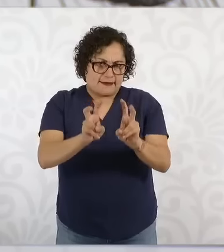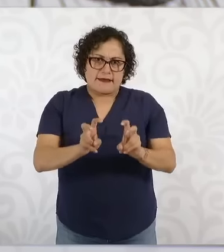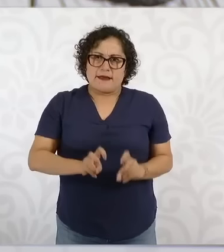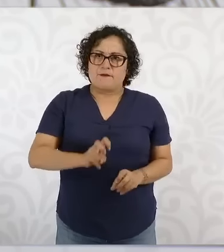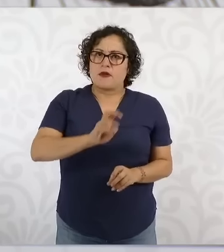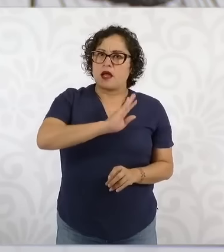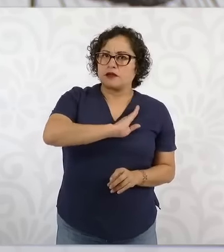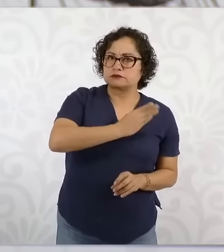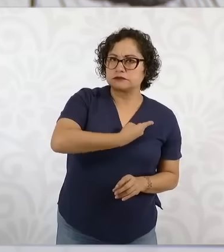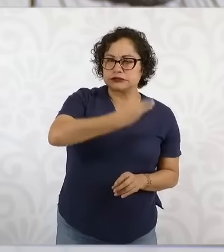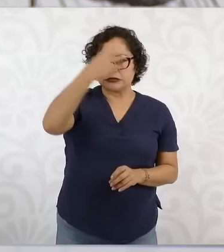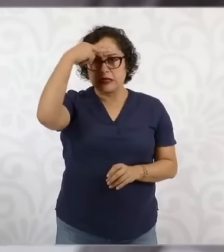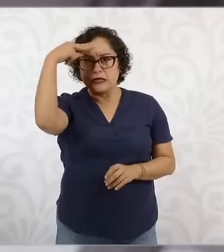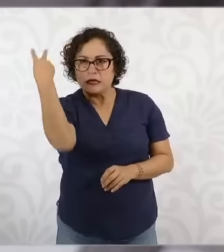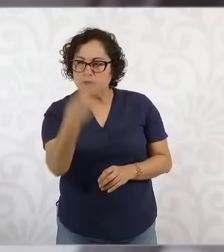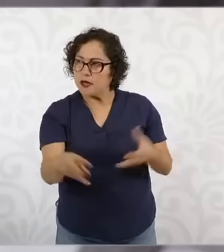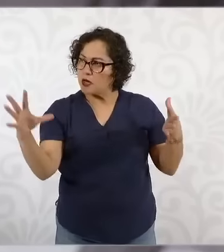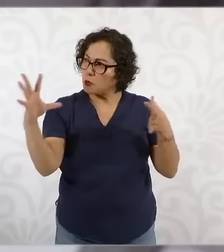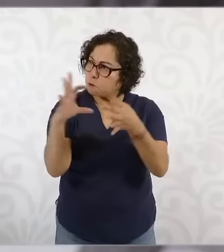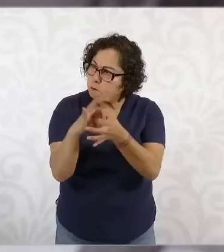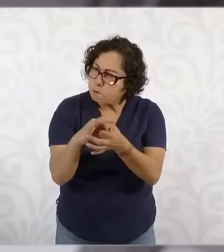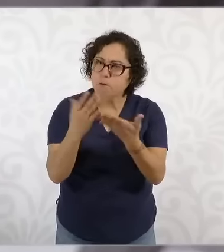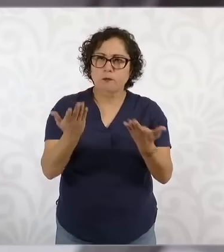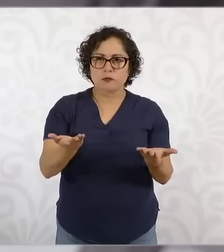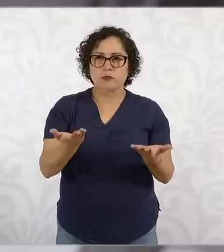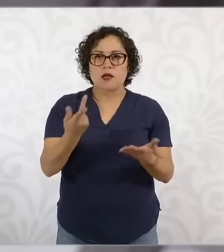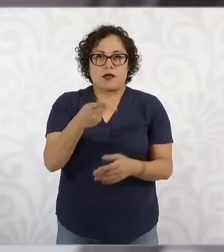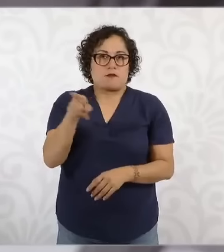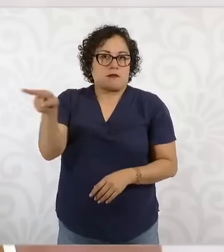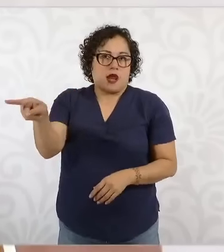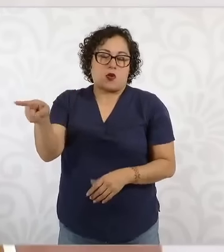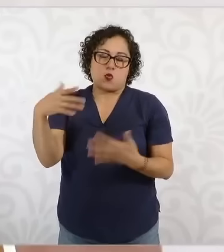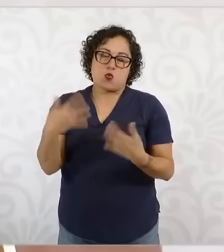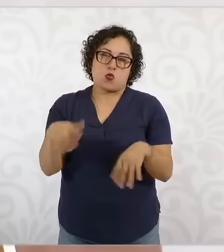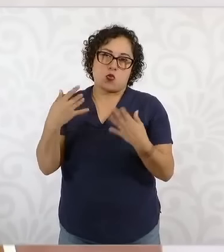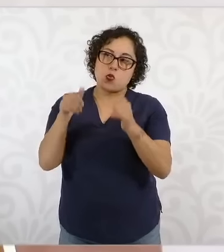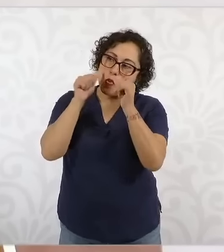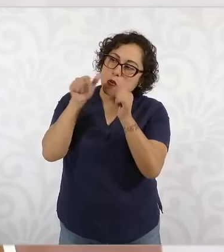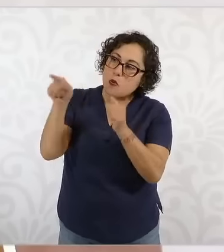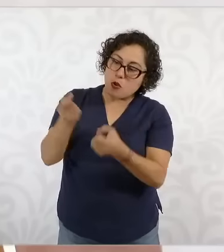Pero fue un gesto de parte de ellos muy importante y nosotros lo consideramos ese gesto que tuvieron